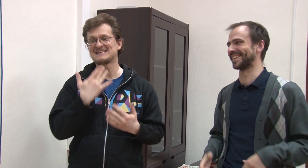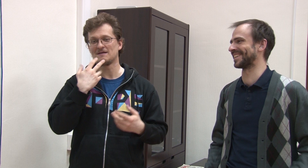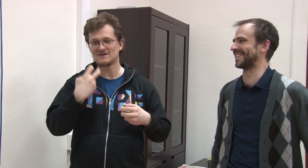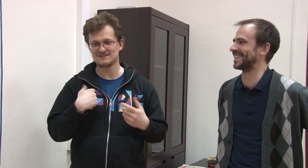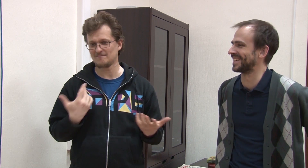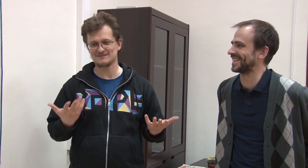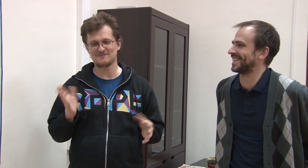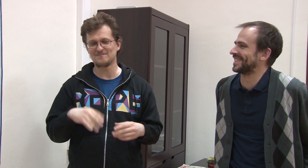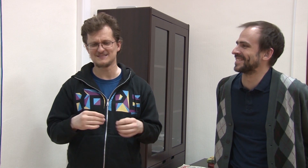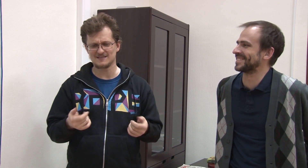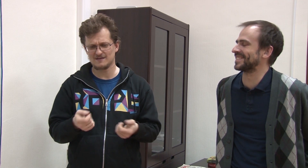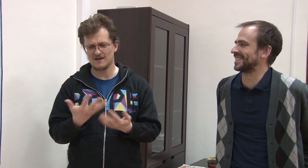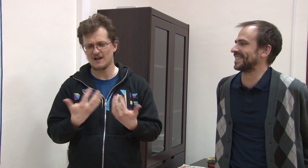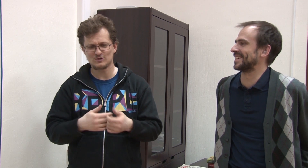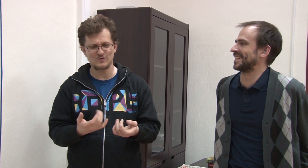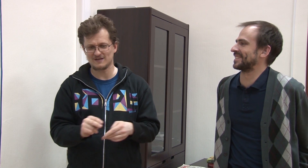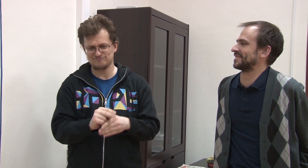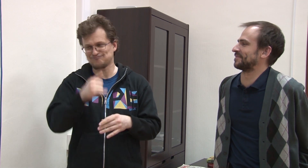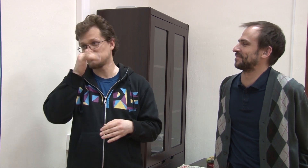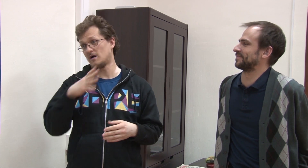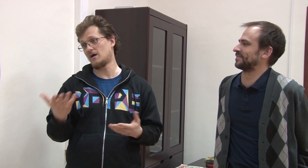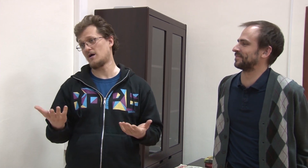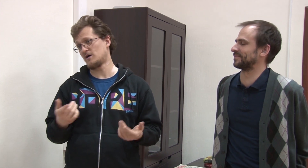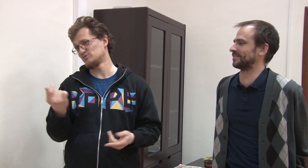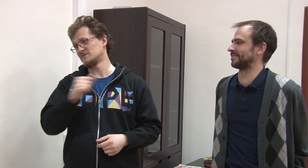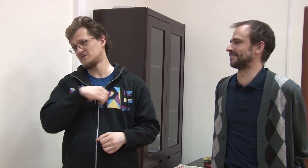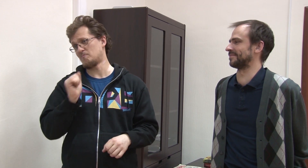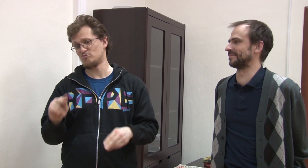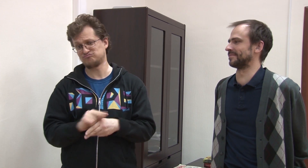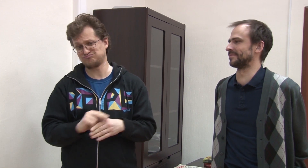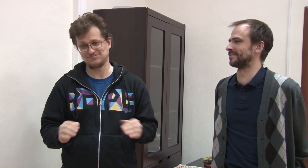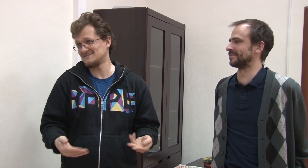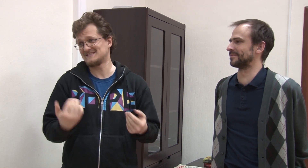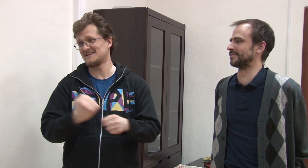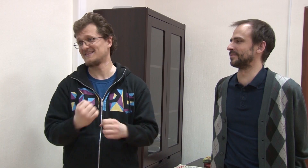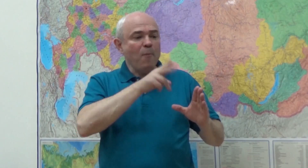Потому что если иномарка сломается, то без электроники не отремонтируешь. А УАЗ можно своими руками восстановить.